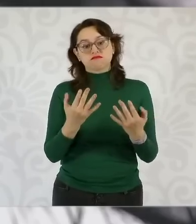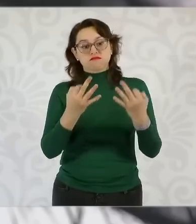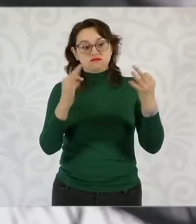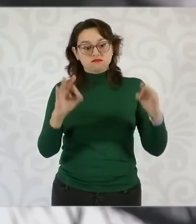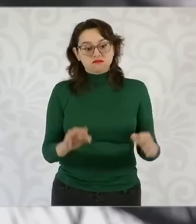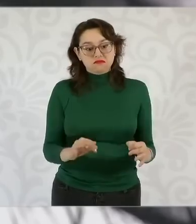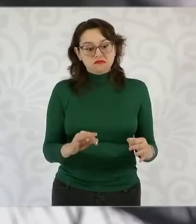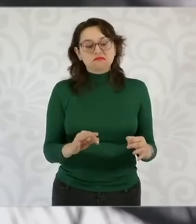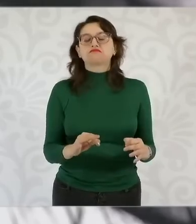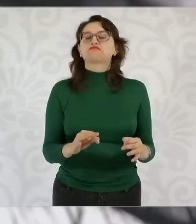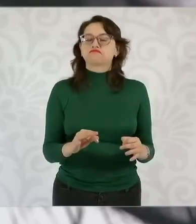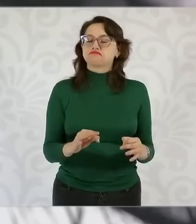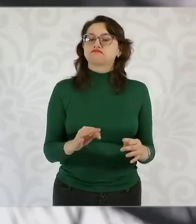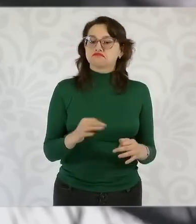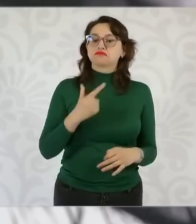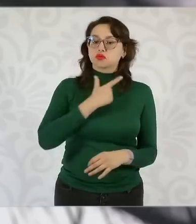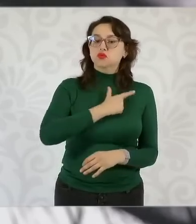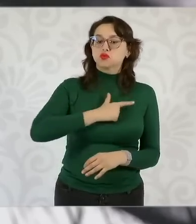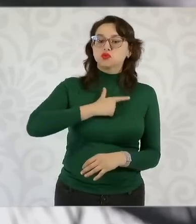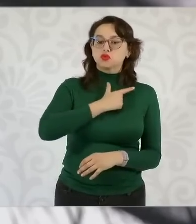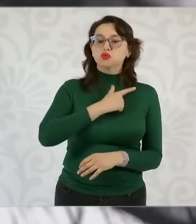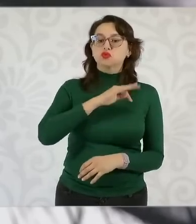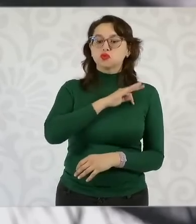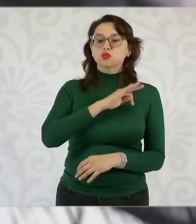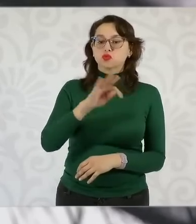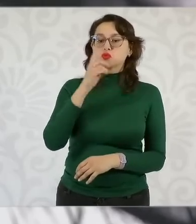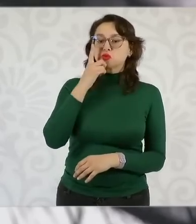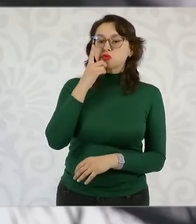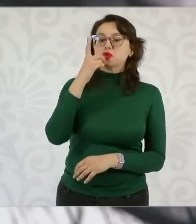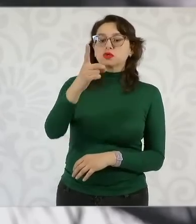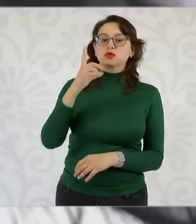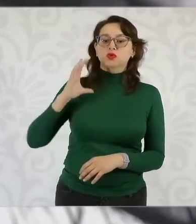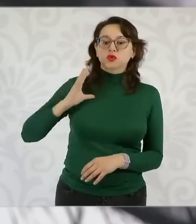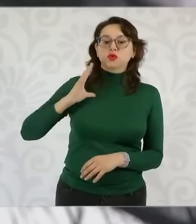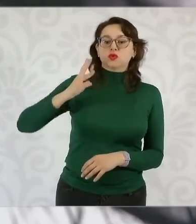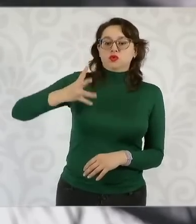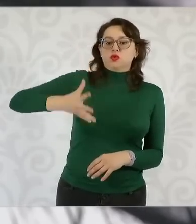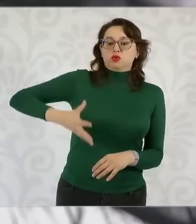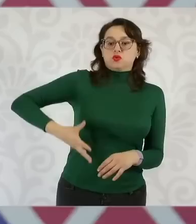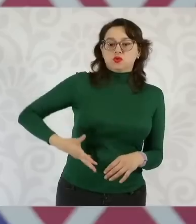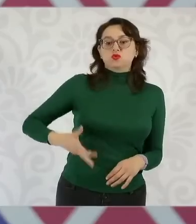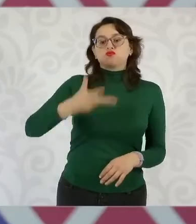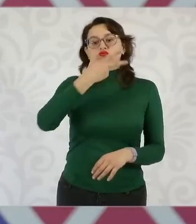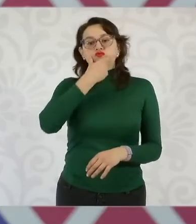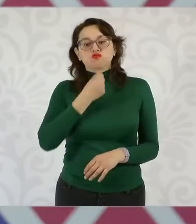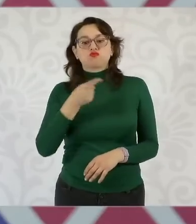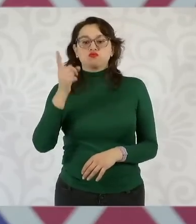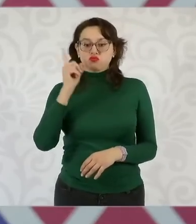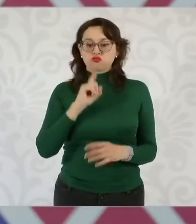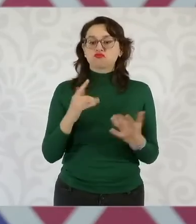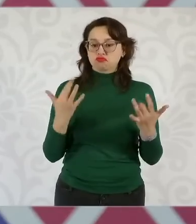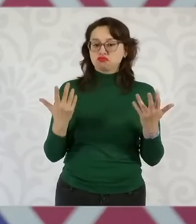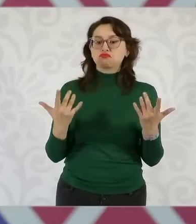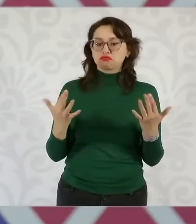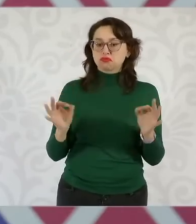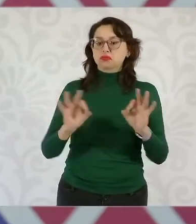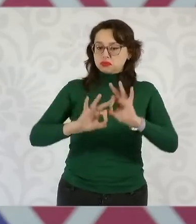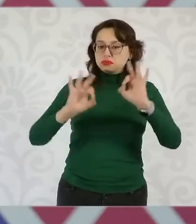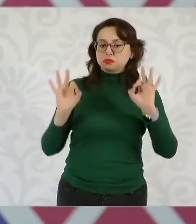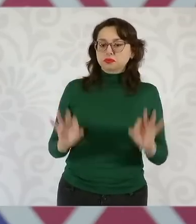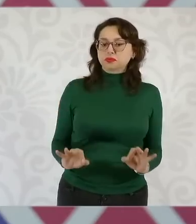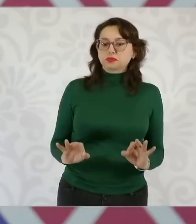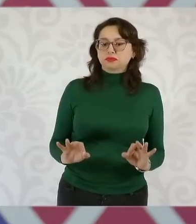de nuestra nuestra población de de asociados y asociadas es prácticamente 50 50 y eso refleja